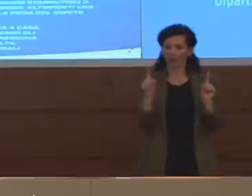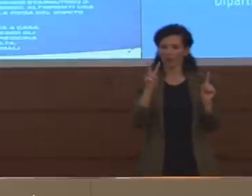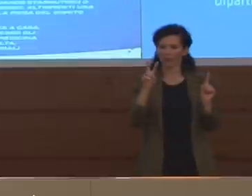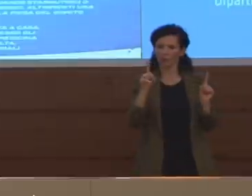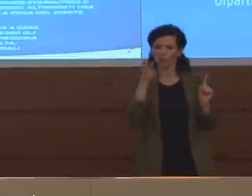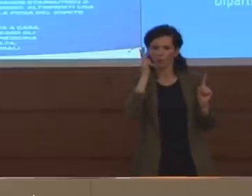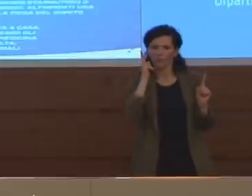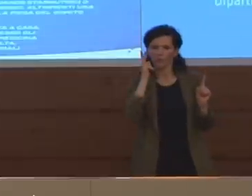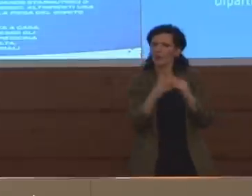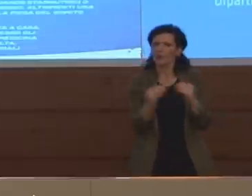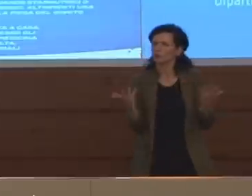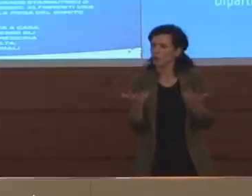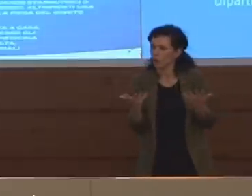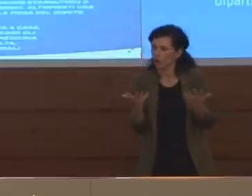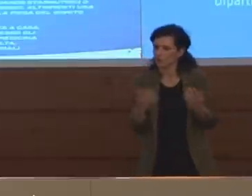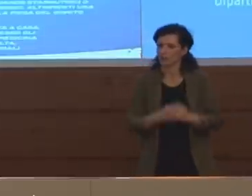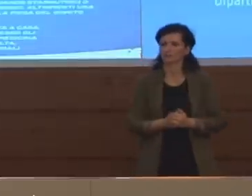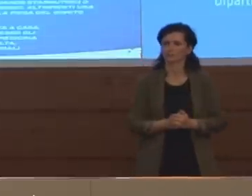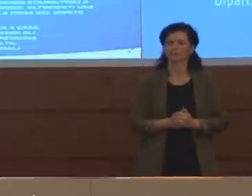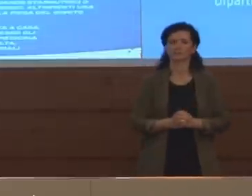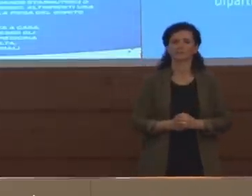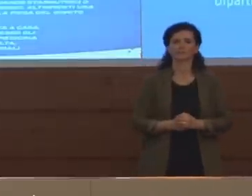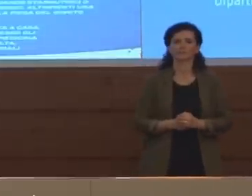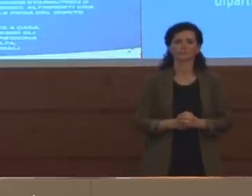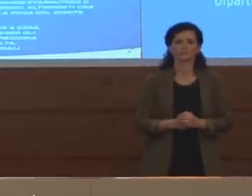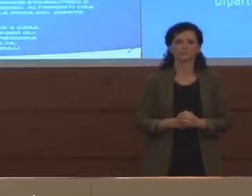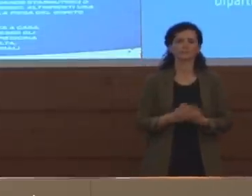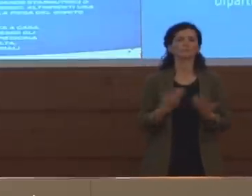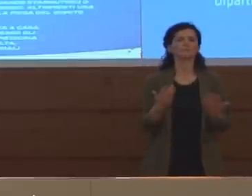Guardi, le dico subito: questo è un virus nuovo.